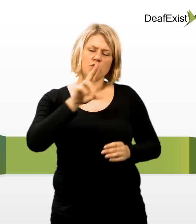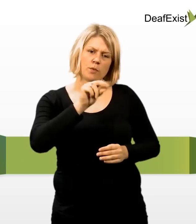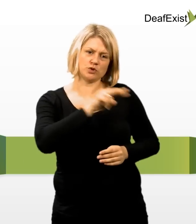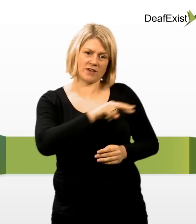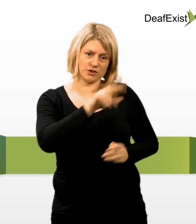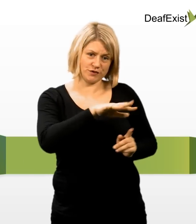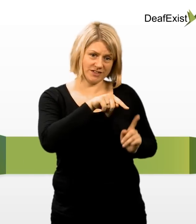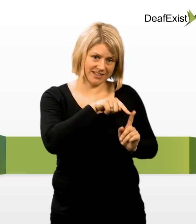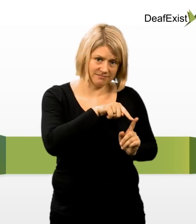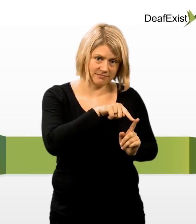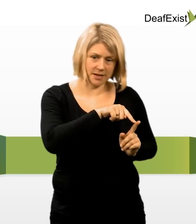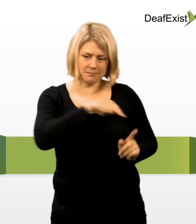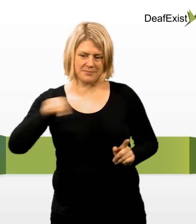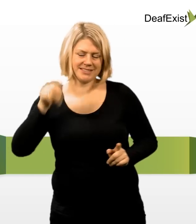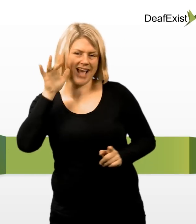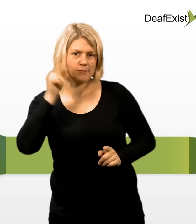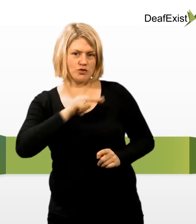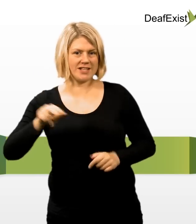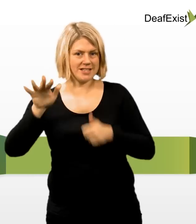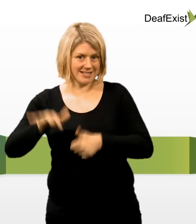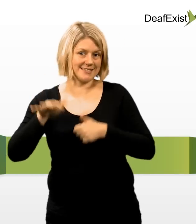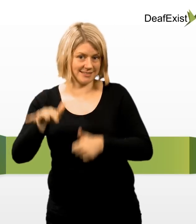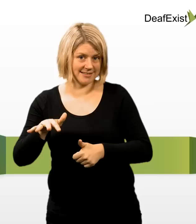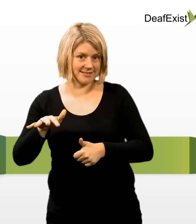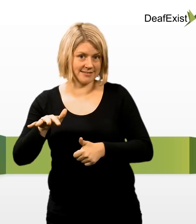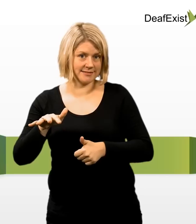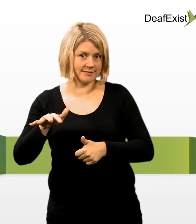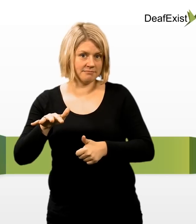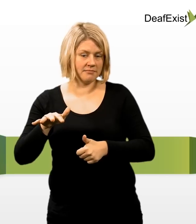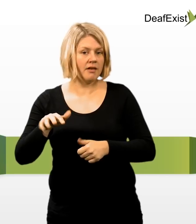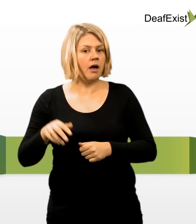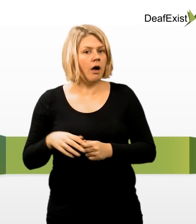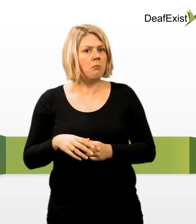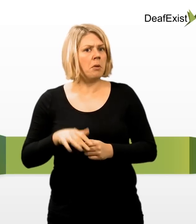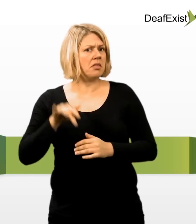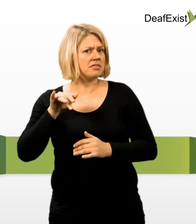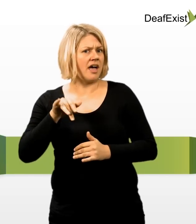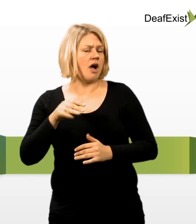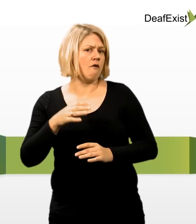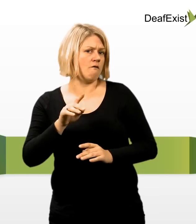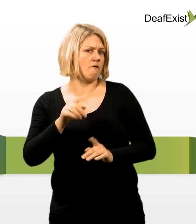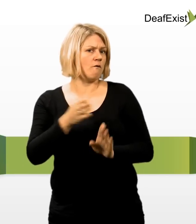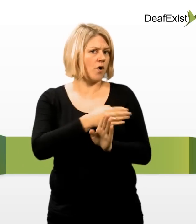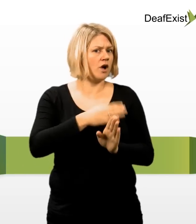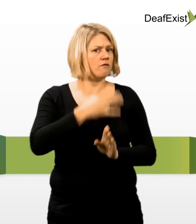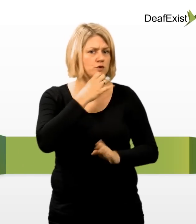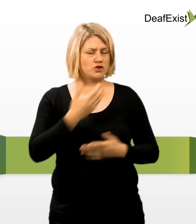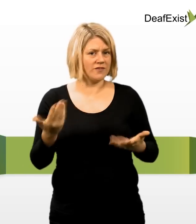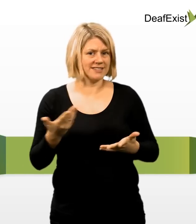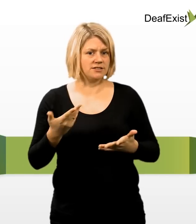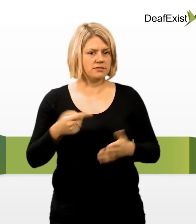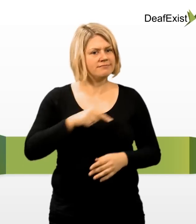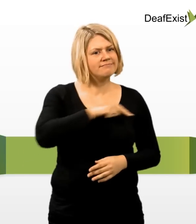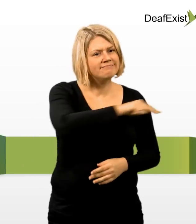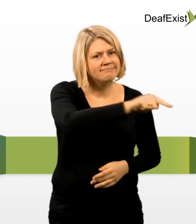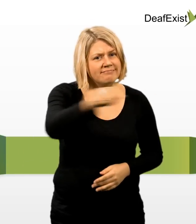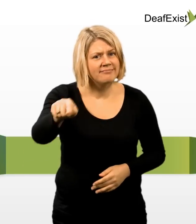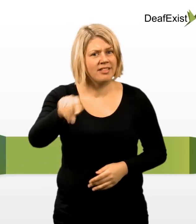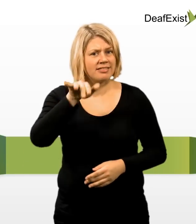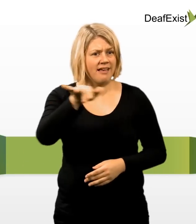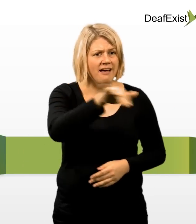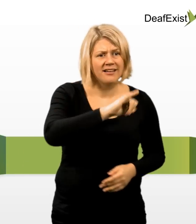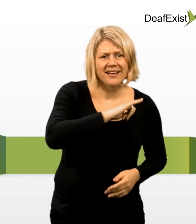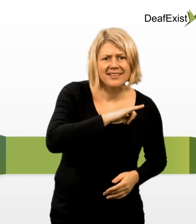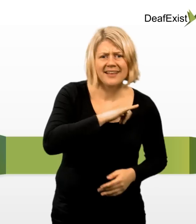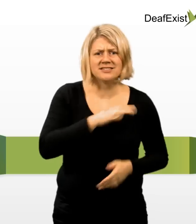November 2015 und April 2016 stattfinden. Zuvor wollen wir alle, die interessiert und